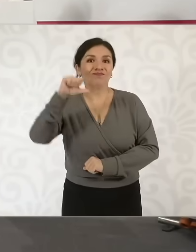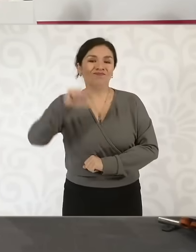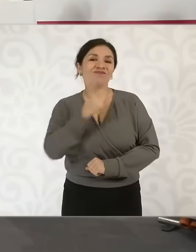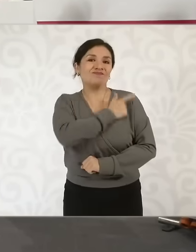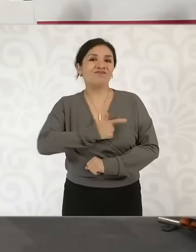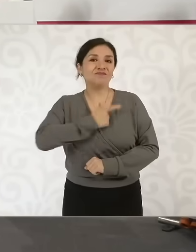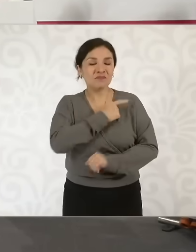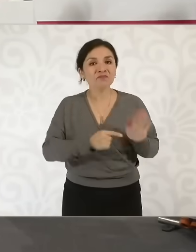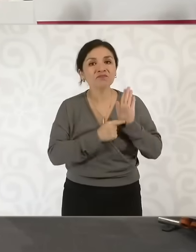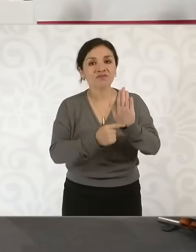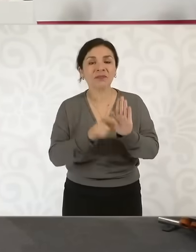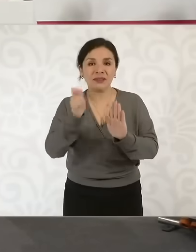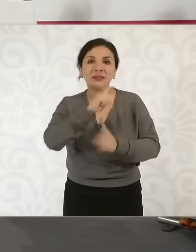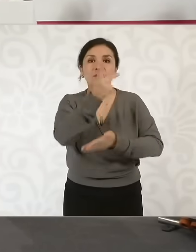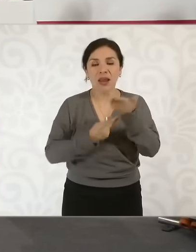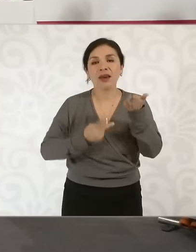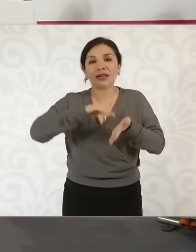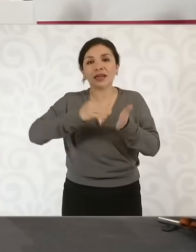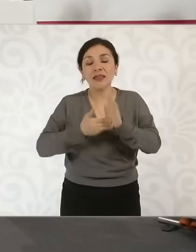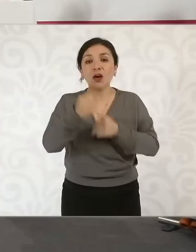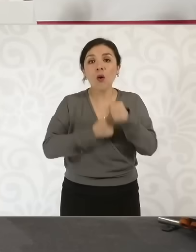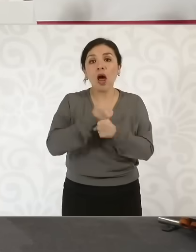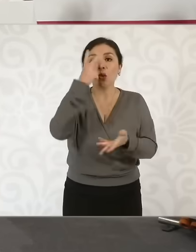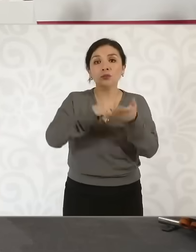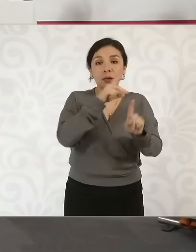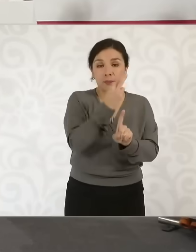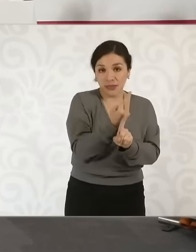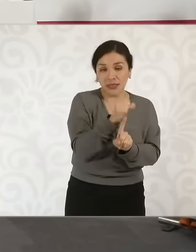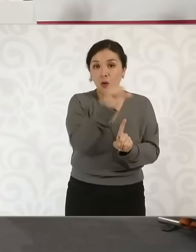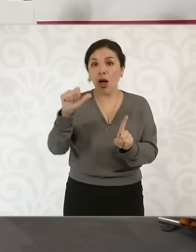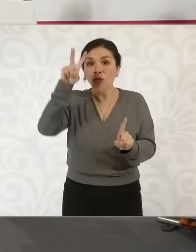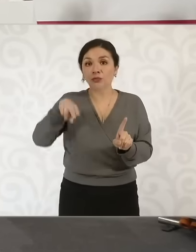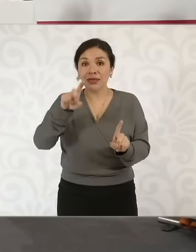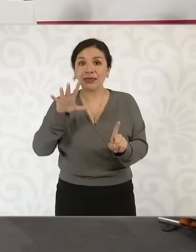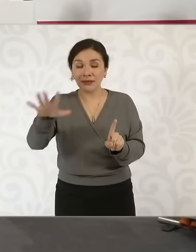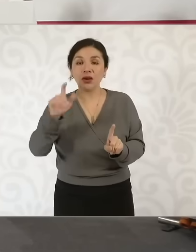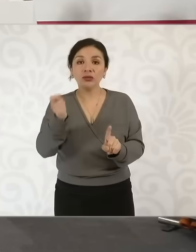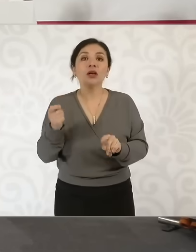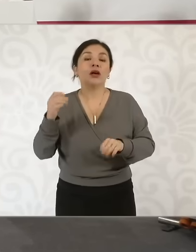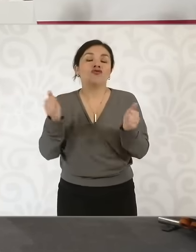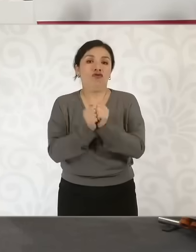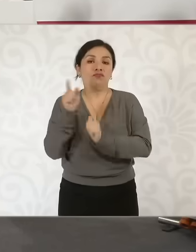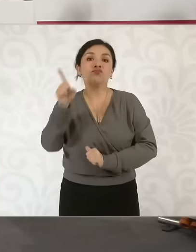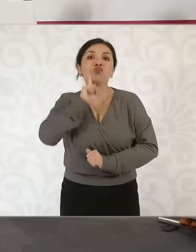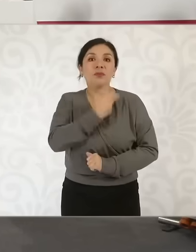el plan estratégico 2025-2035, el cual refleja el compromiso de la presidenta por nuestras empresas